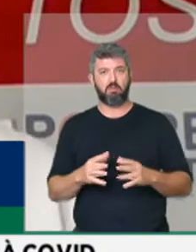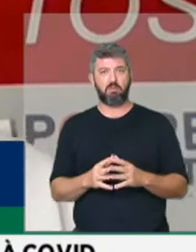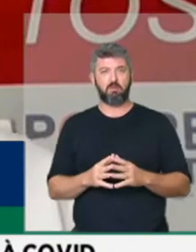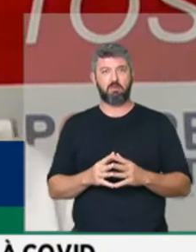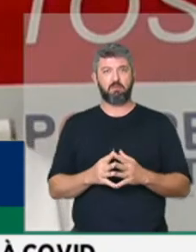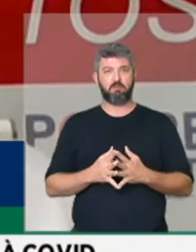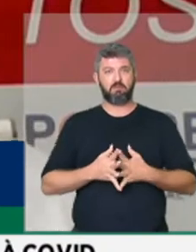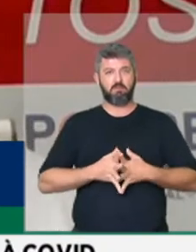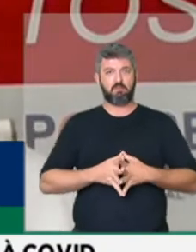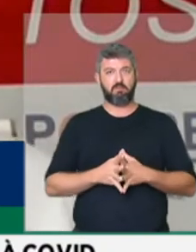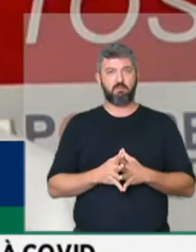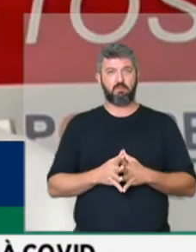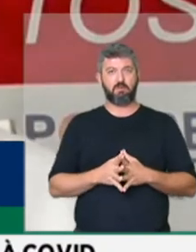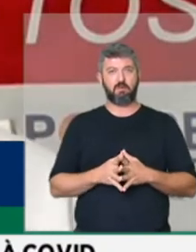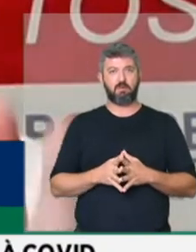SEM SERVIÇO PÚBLICO E NÃO